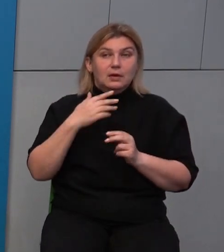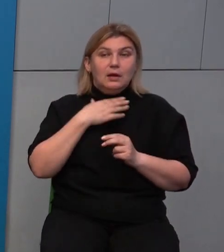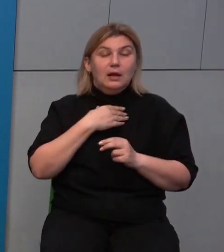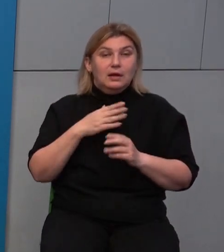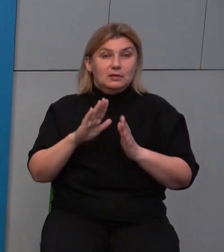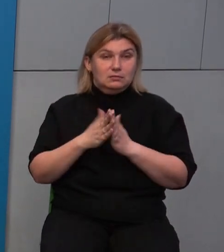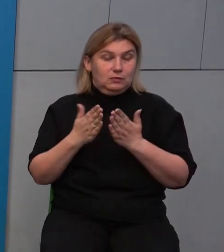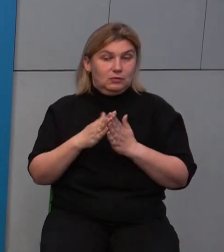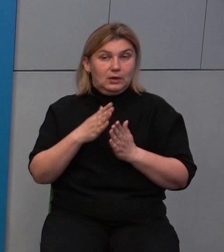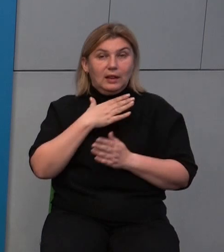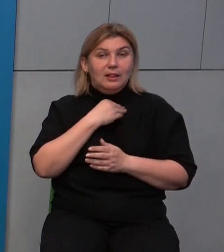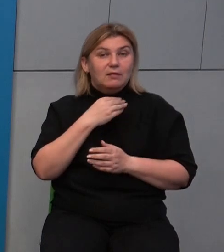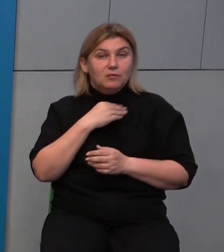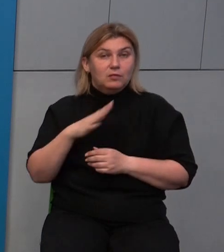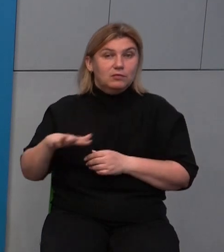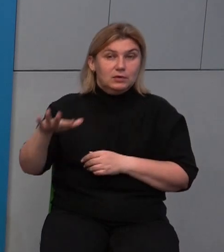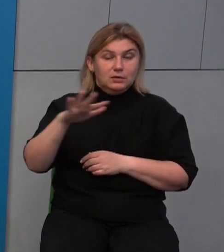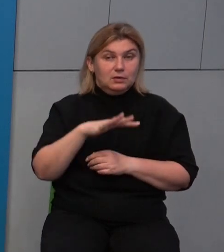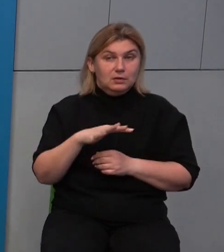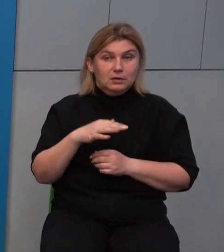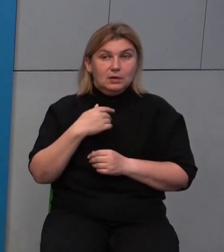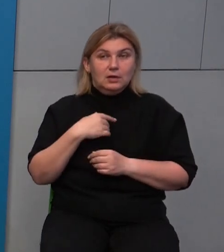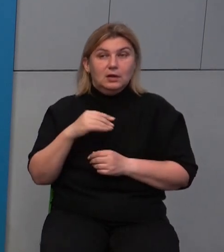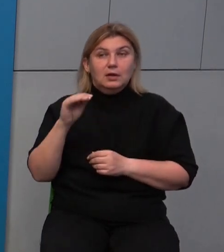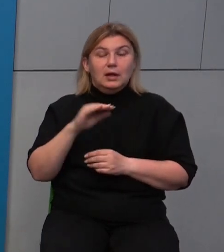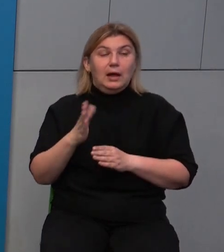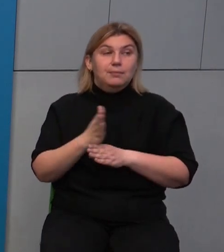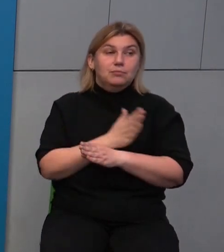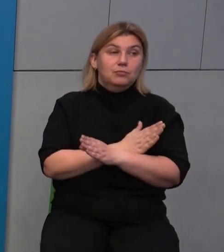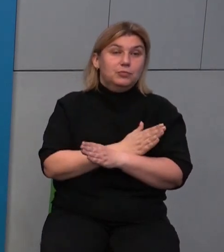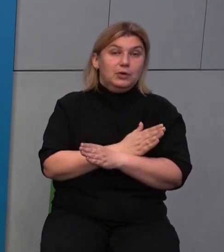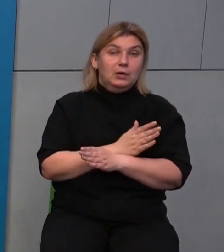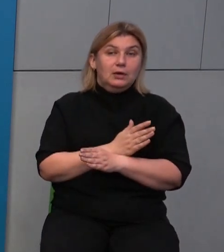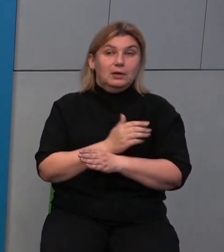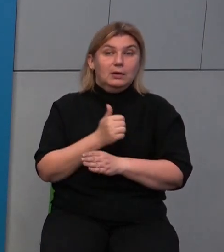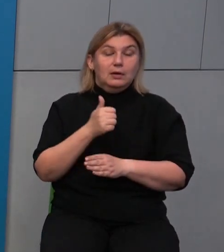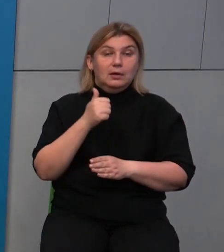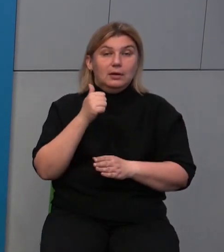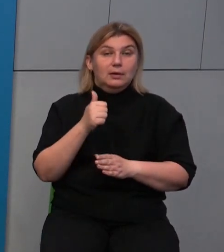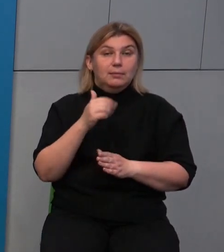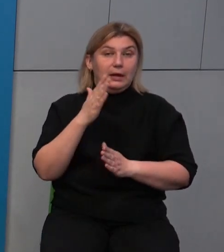jeszcze nawet przed wybuchem tej pierwszej wojny w Donbasie,